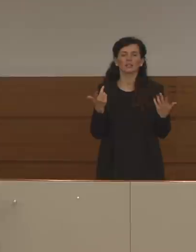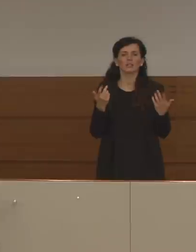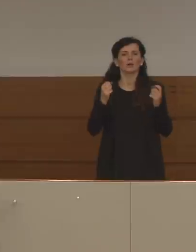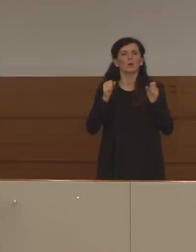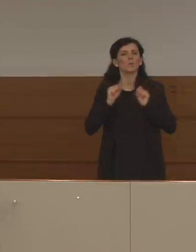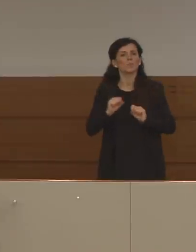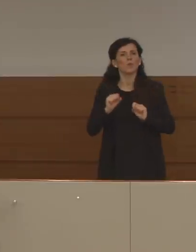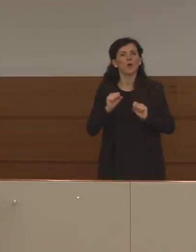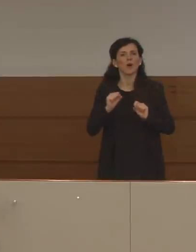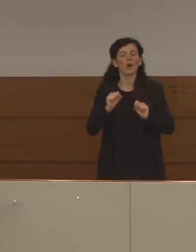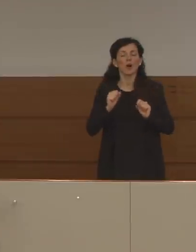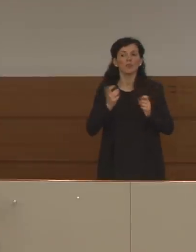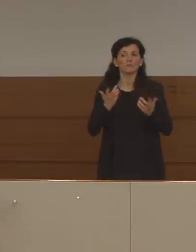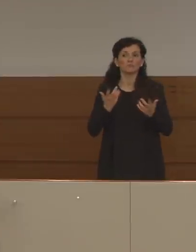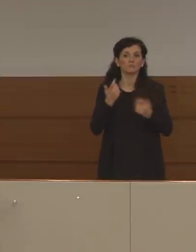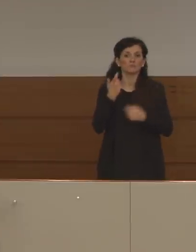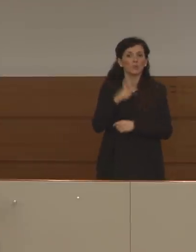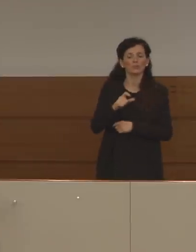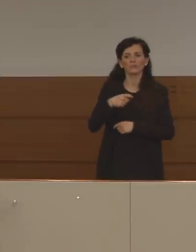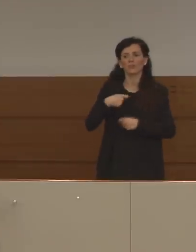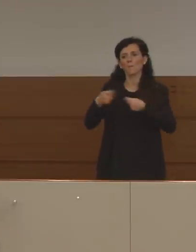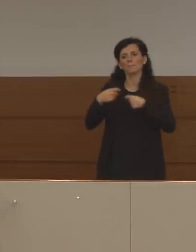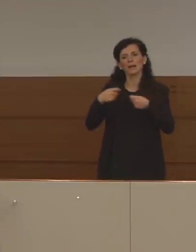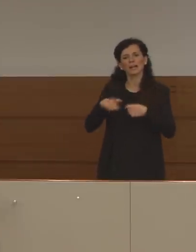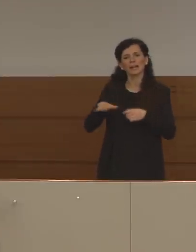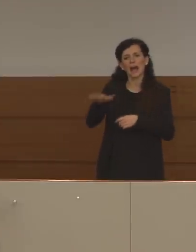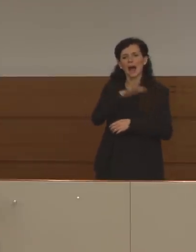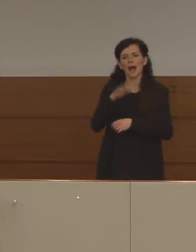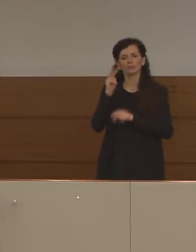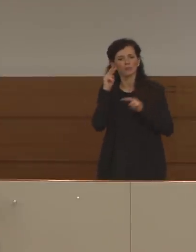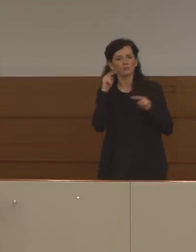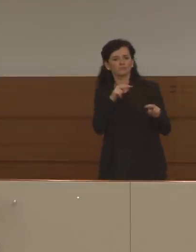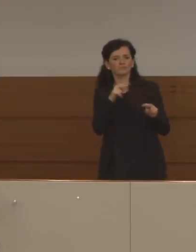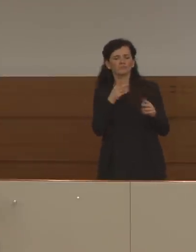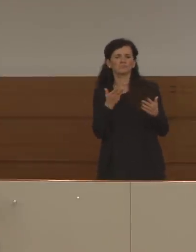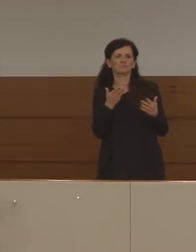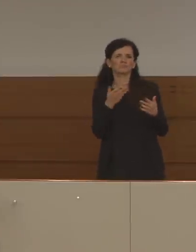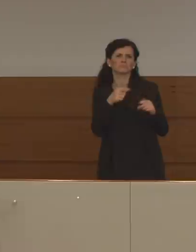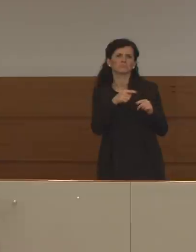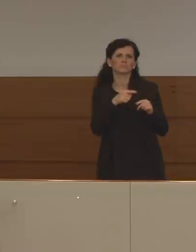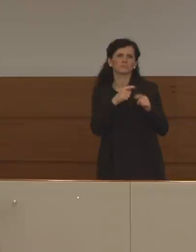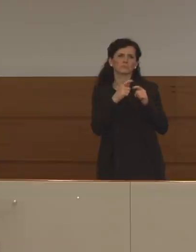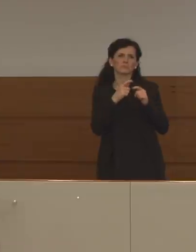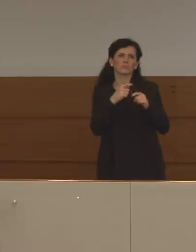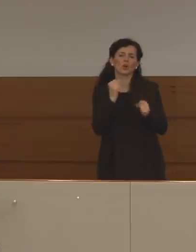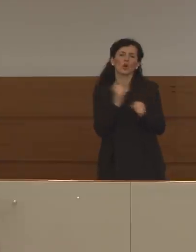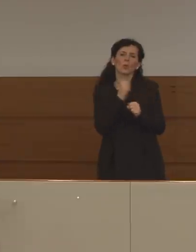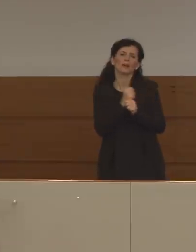sempre di basso margine per l'operatore economico e quindi adesso ne